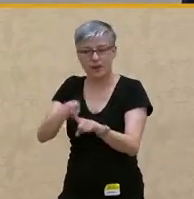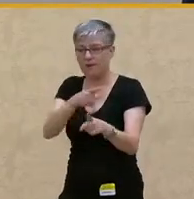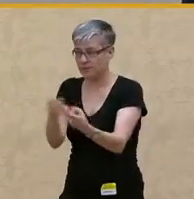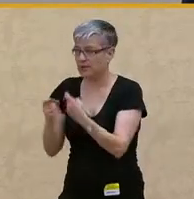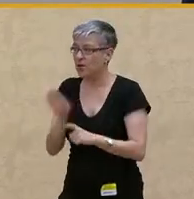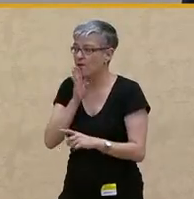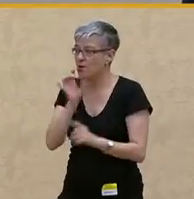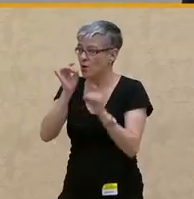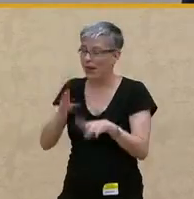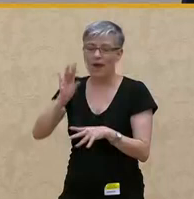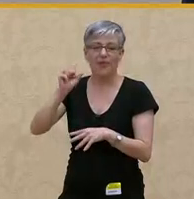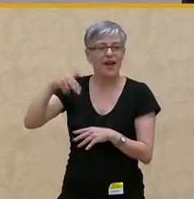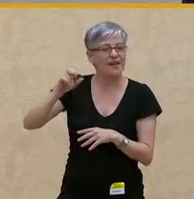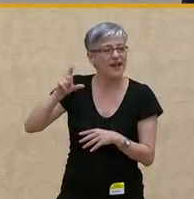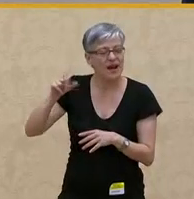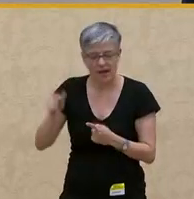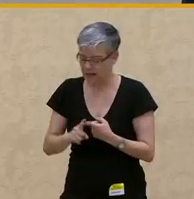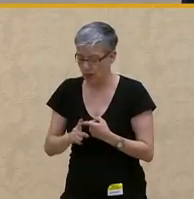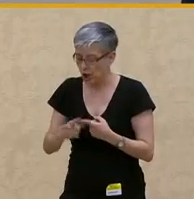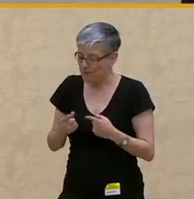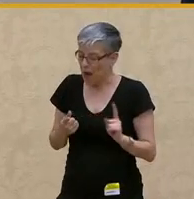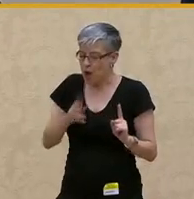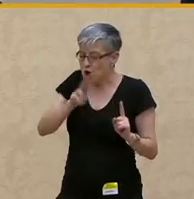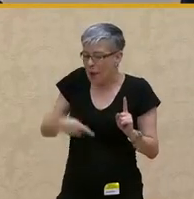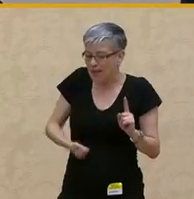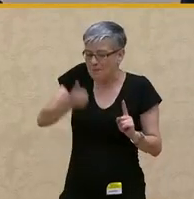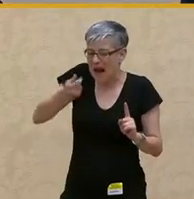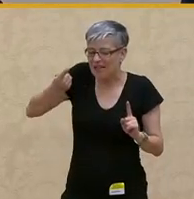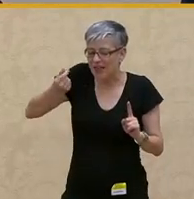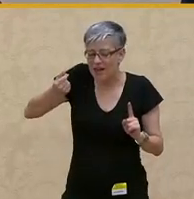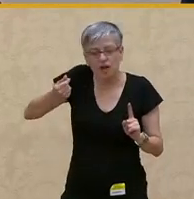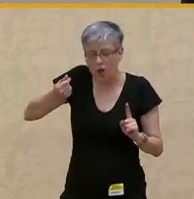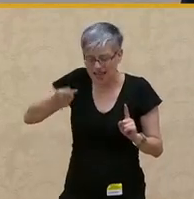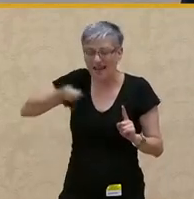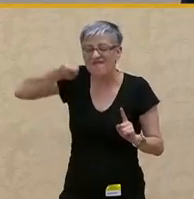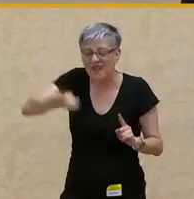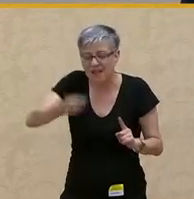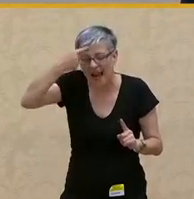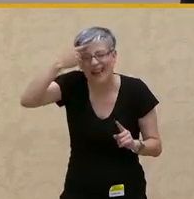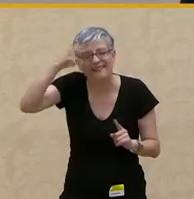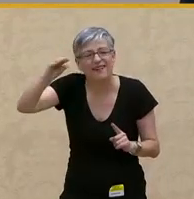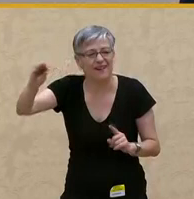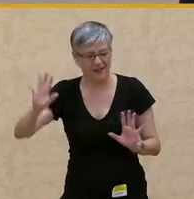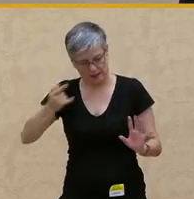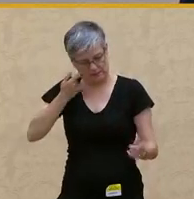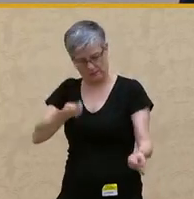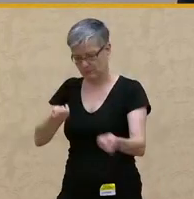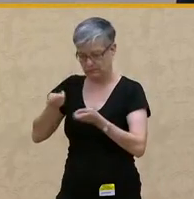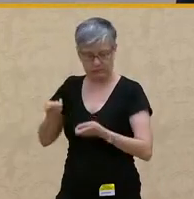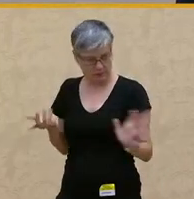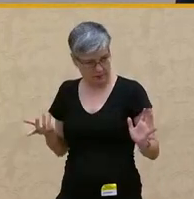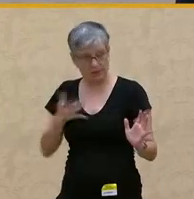ha dicho Daniela antes. O sea que no quemar dinero es nuestra propuesta de que esto sea viable.